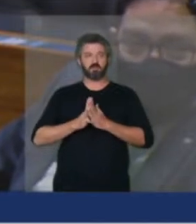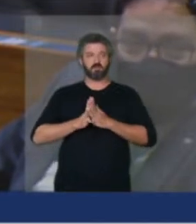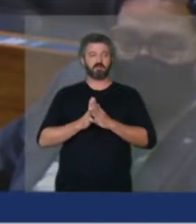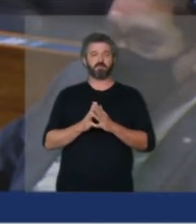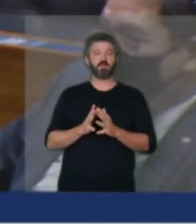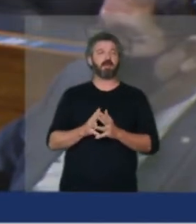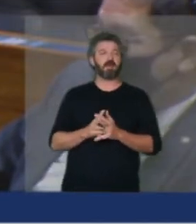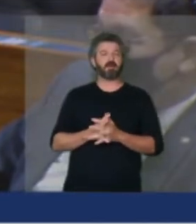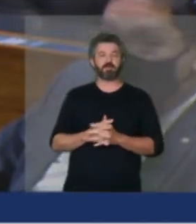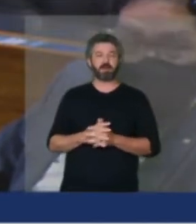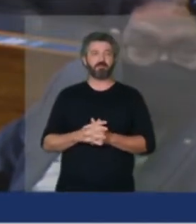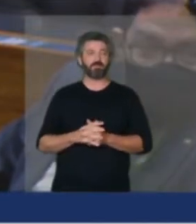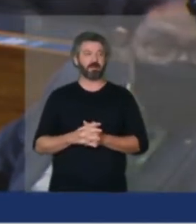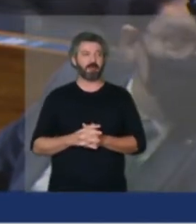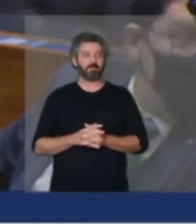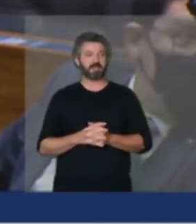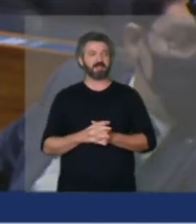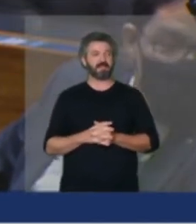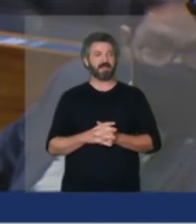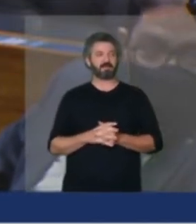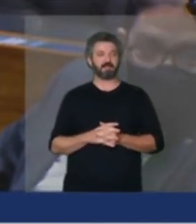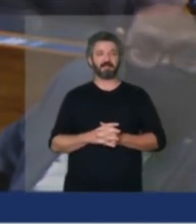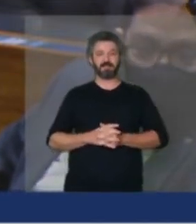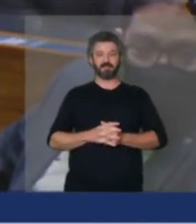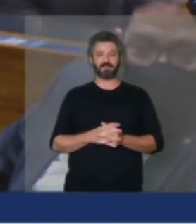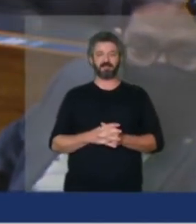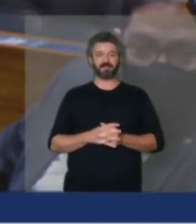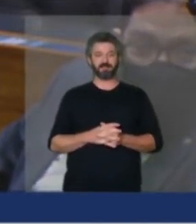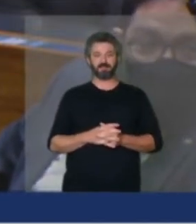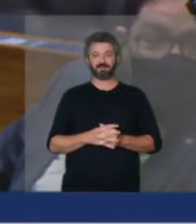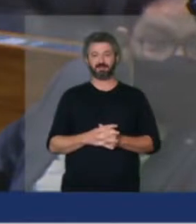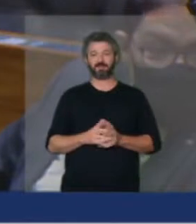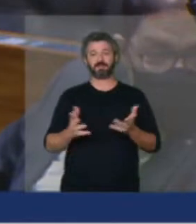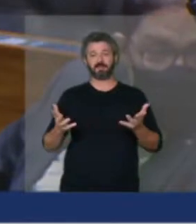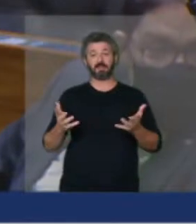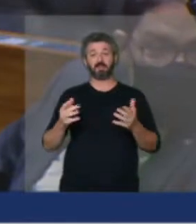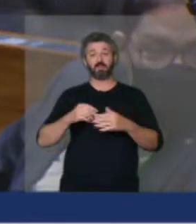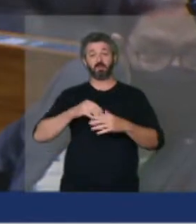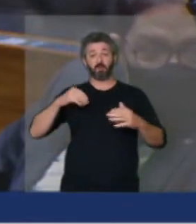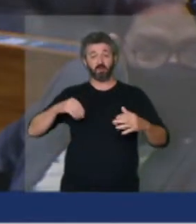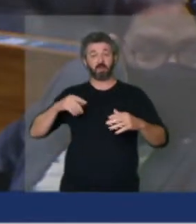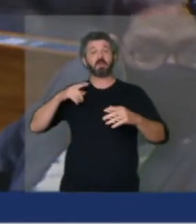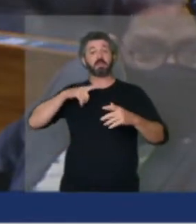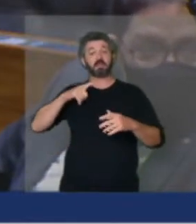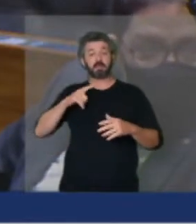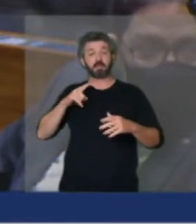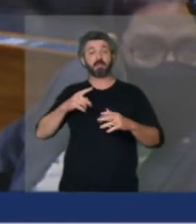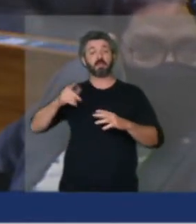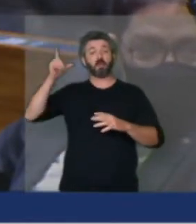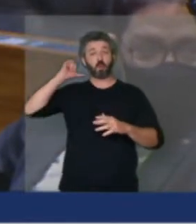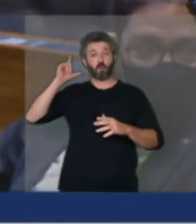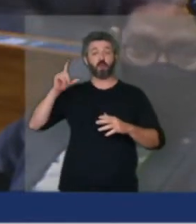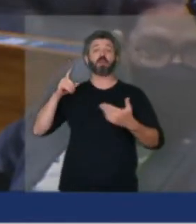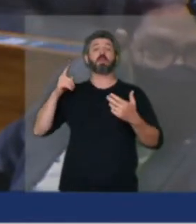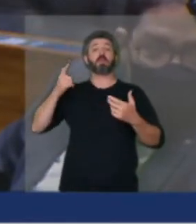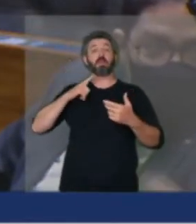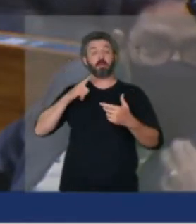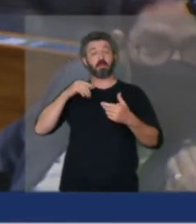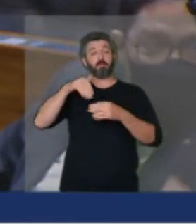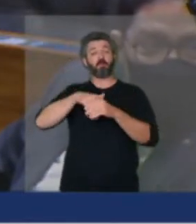PEC 5 COMO FOI-- [INTERRUPÇÃO DO ÁUDIO] DESDE ONTEM QUE ESTARIA NA PAUTA. ENTÃO NÃO HÁ SURPRESA NENHUMA NA DECISÃO